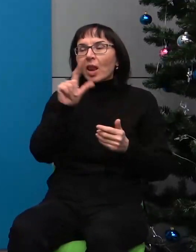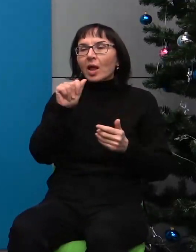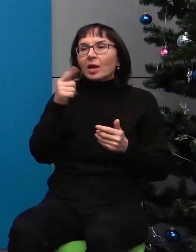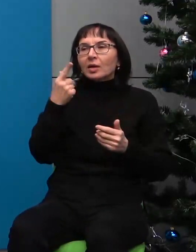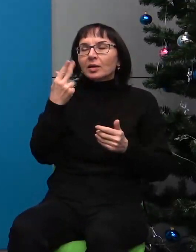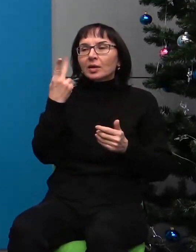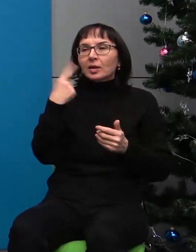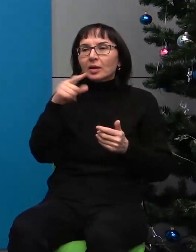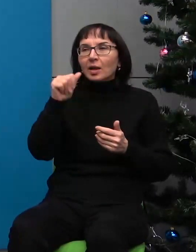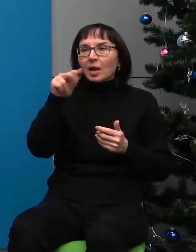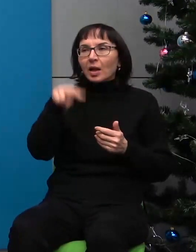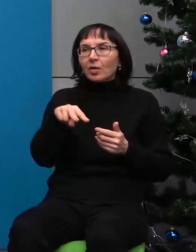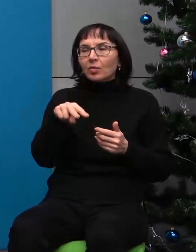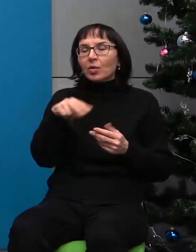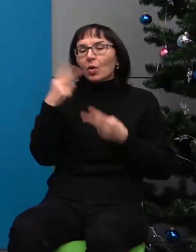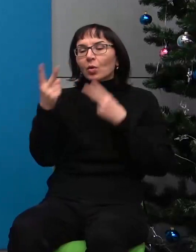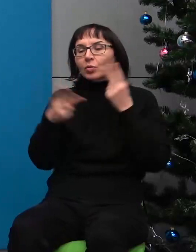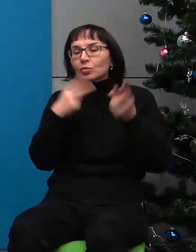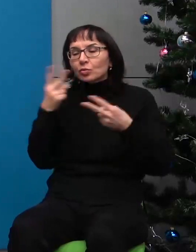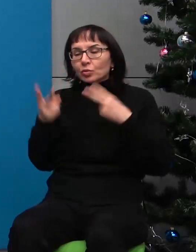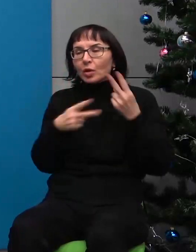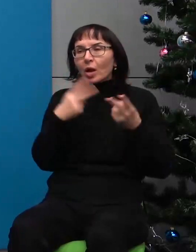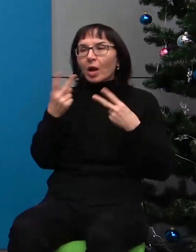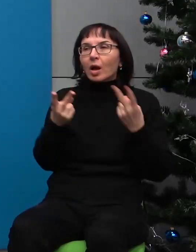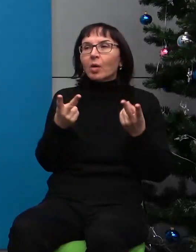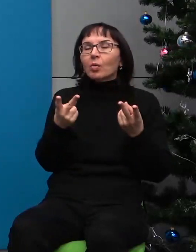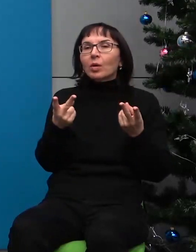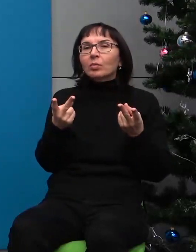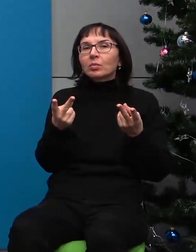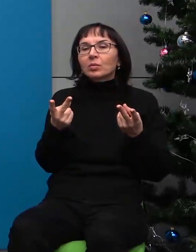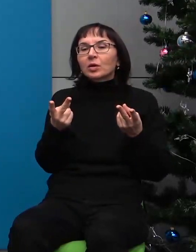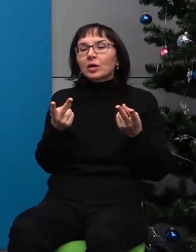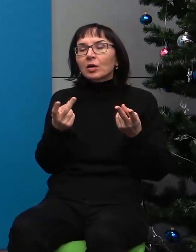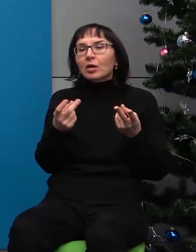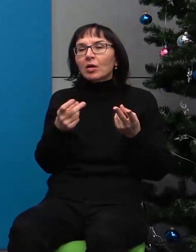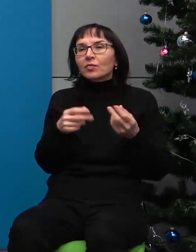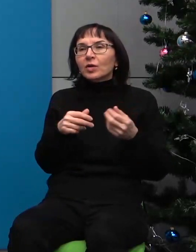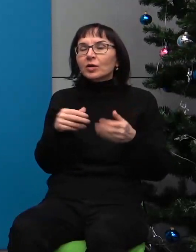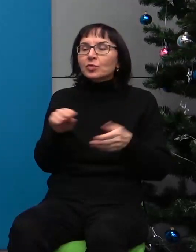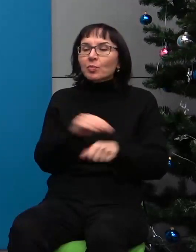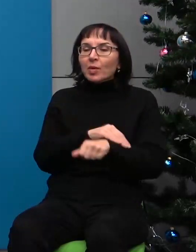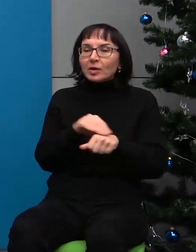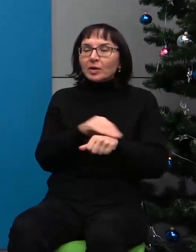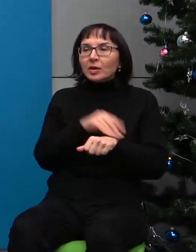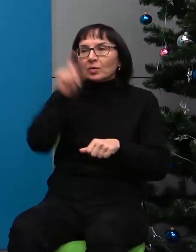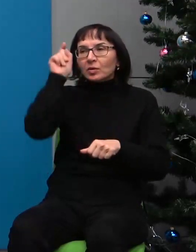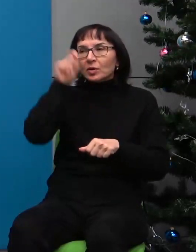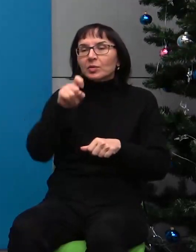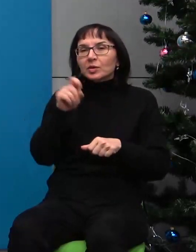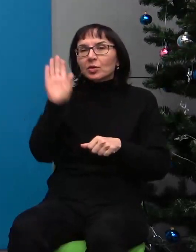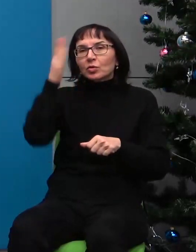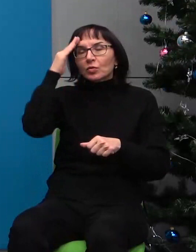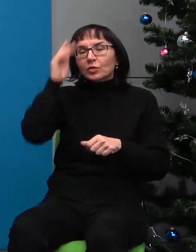No i tutaj zacząłem szukać w archiwach ile mogłem w niemieckich materiałach. Dowiedziałem się, skąd się wziął, kim był.